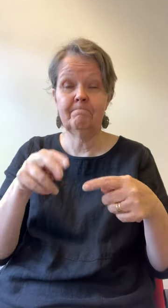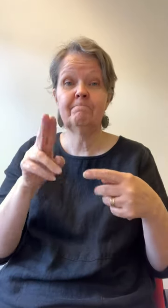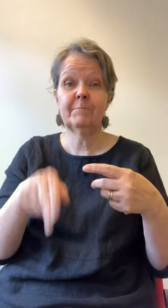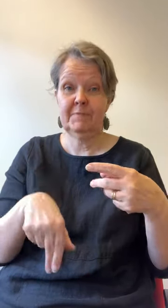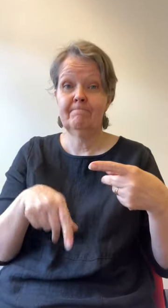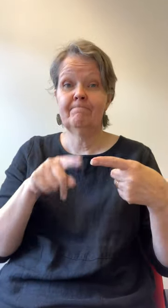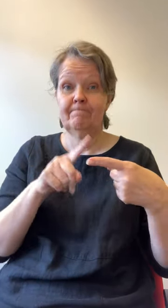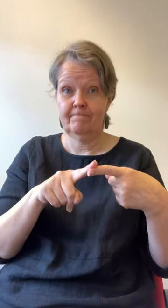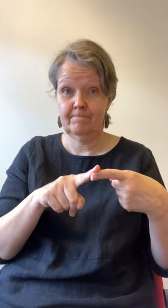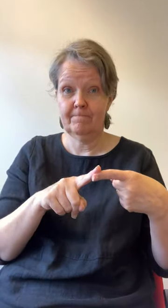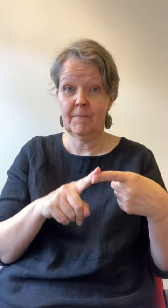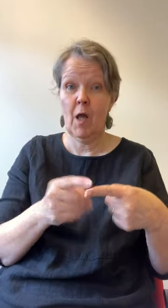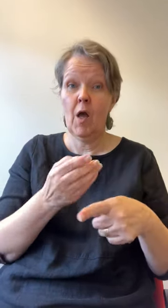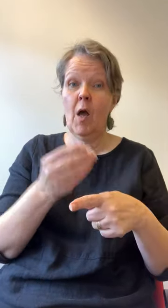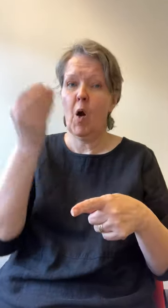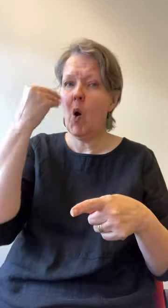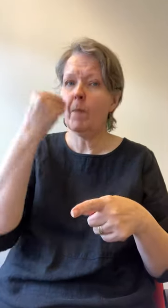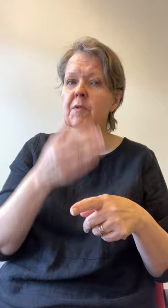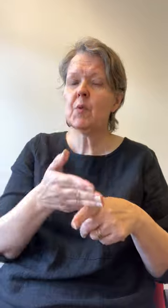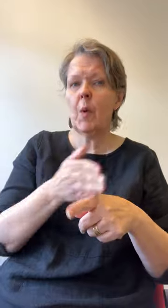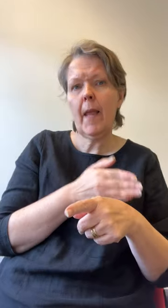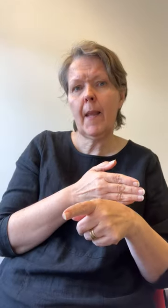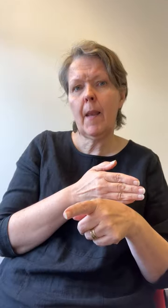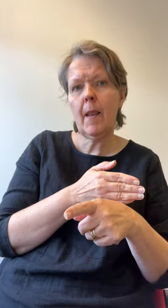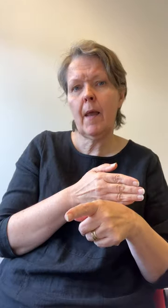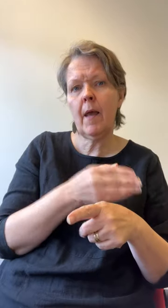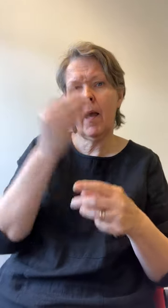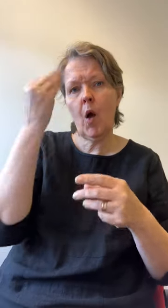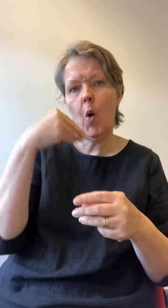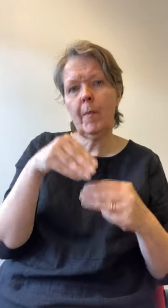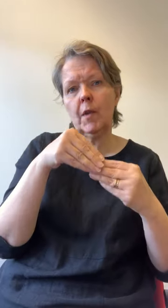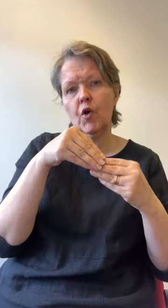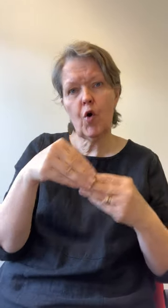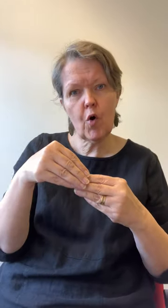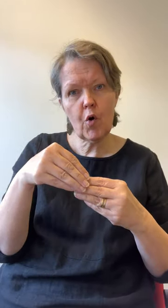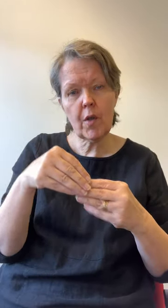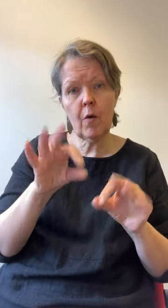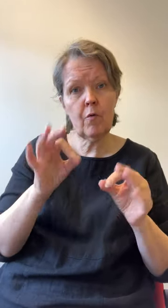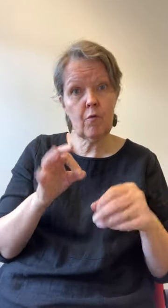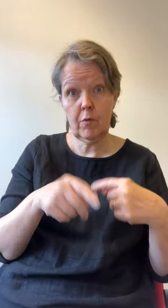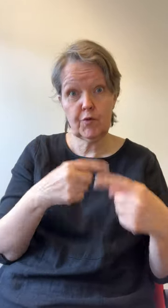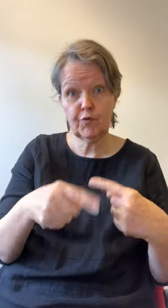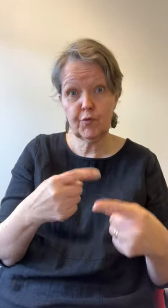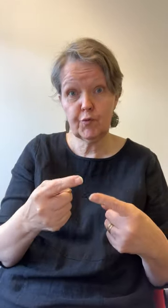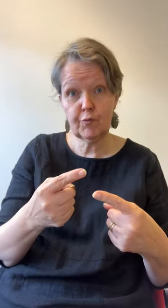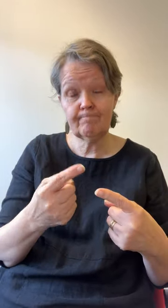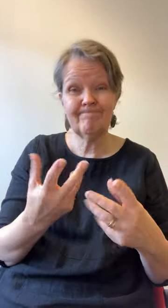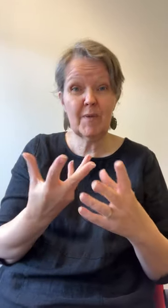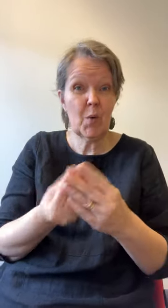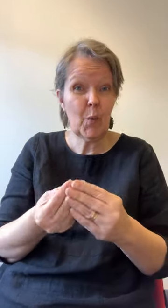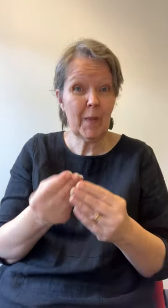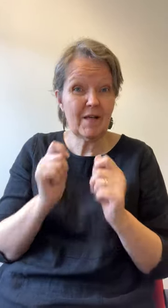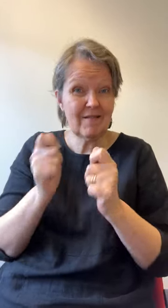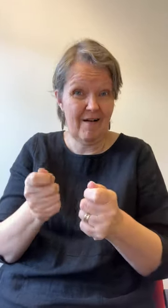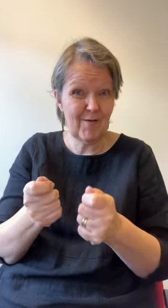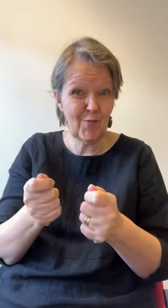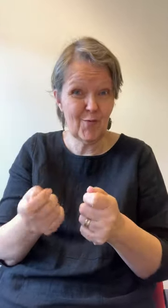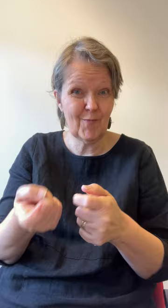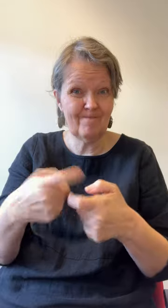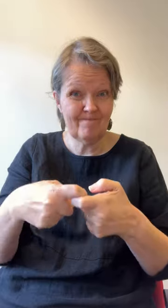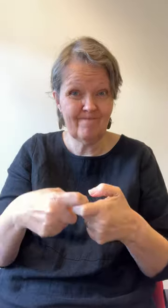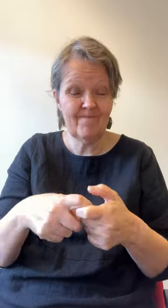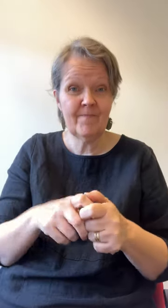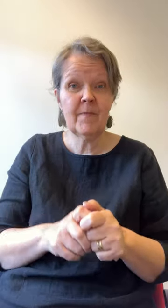1. Ennen ammatillisen koulutuksen alkua: Miten opinto-ohjaus (OPO) ennen yhteishakua sujui?